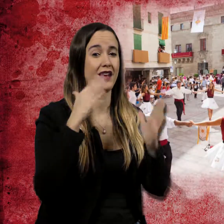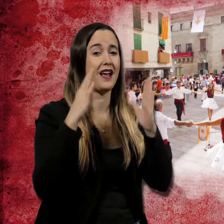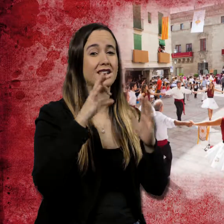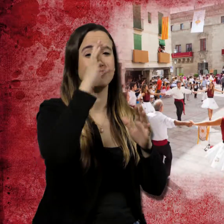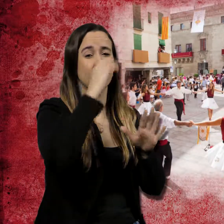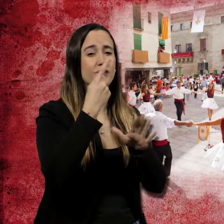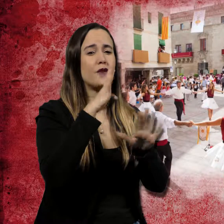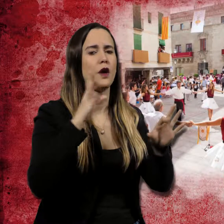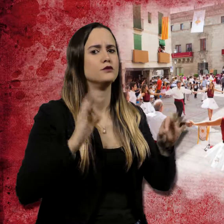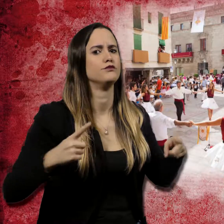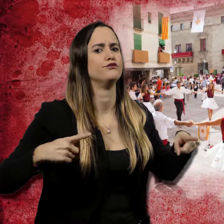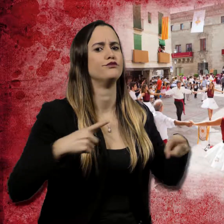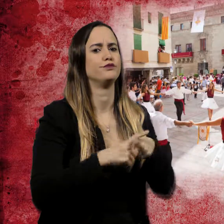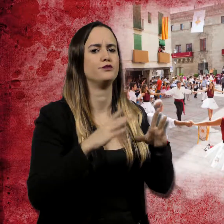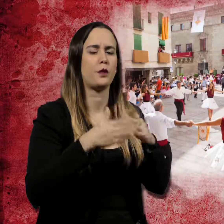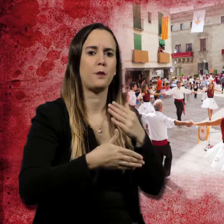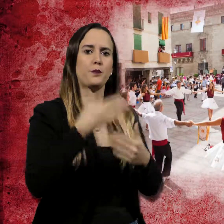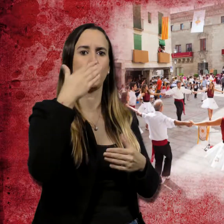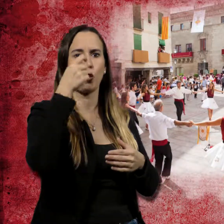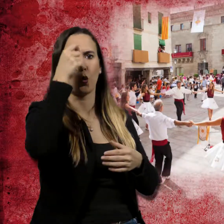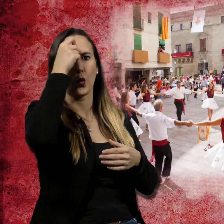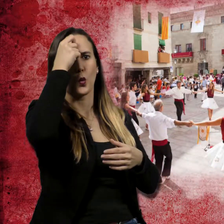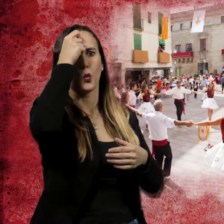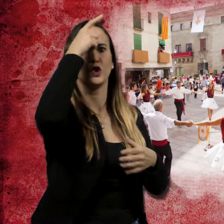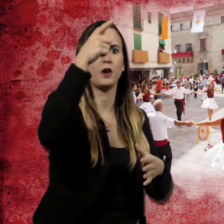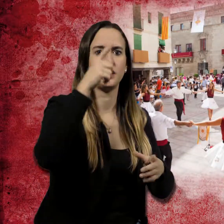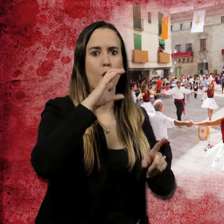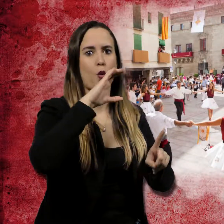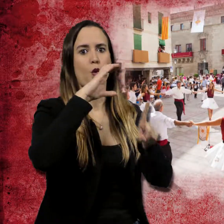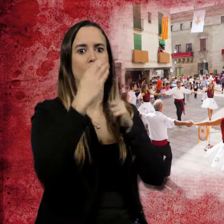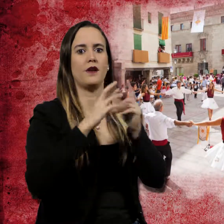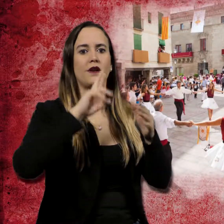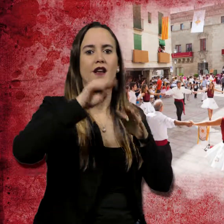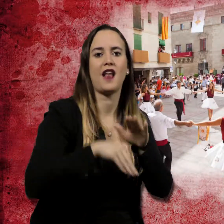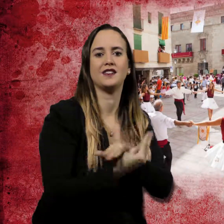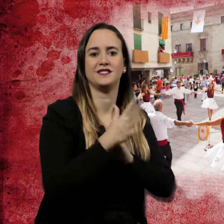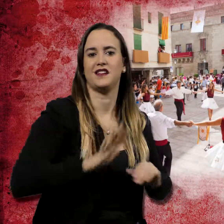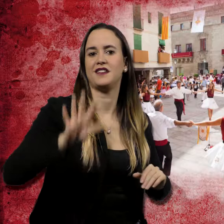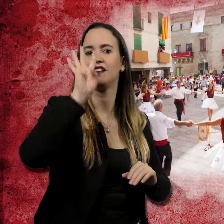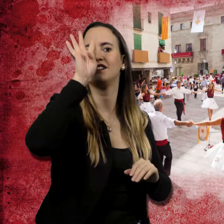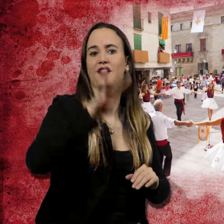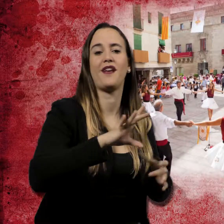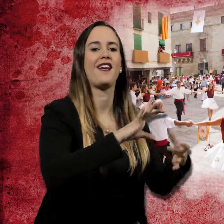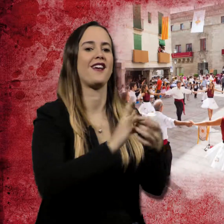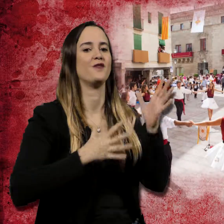tot coincidint amb l’embranzida del corrent culturalitzador de la Renaixença.